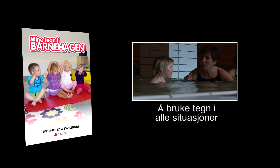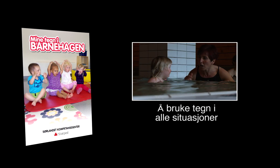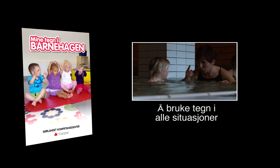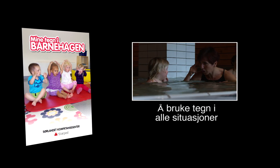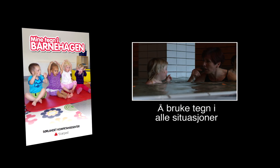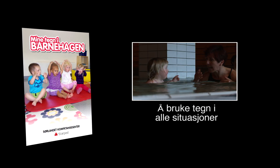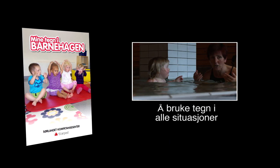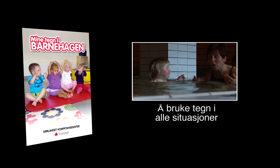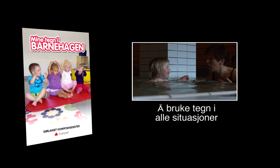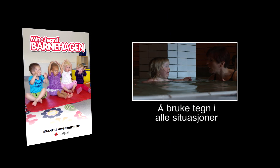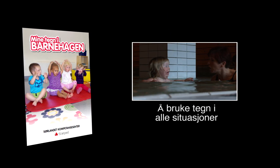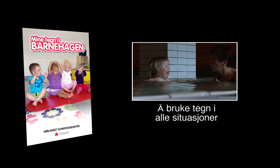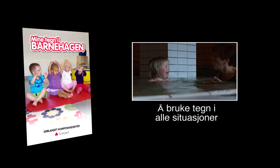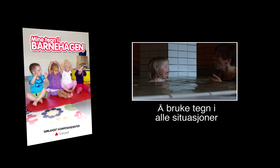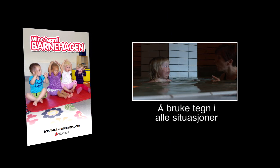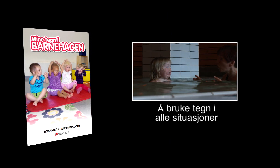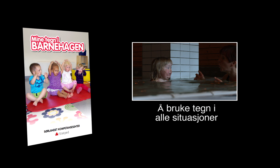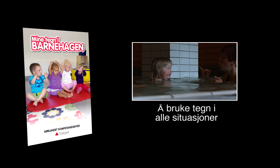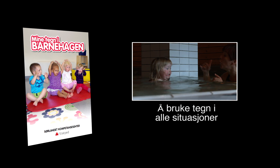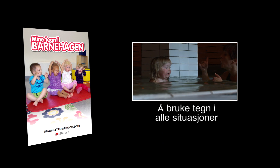Å bruke tegn i alle situasjoner,